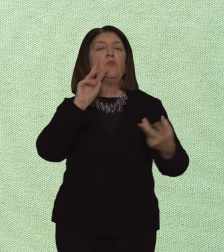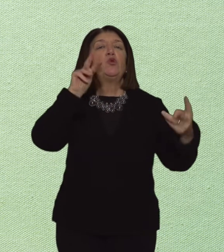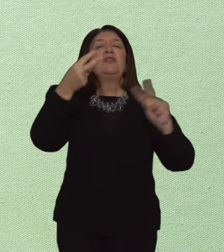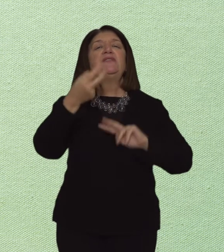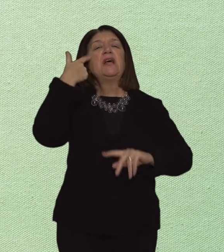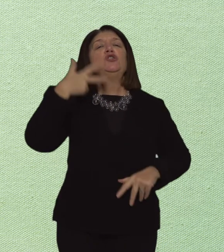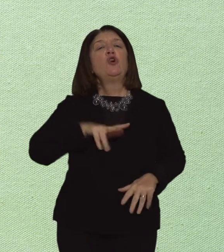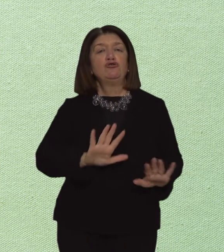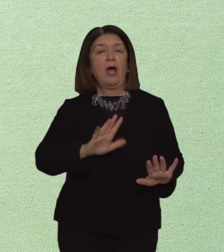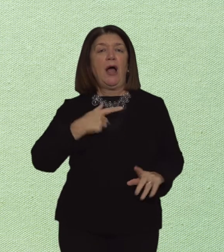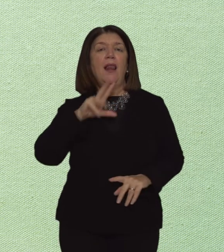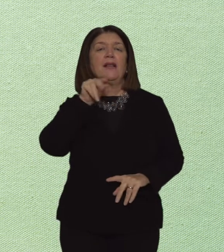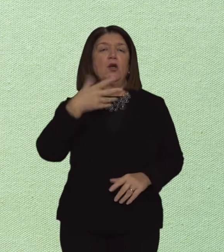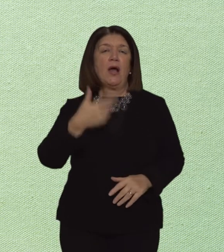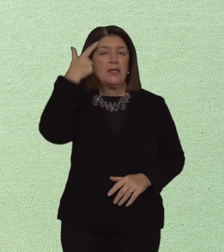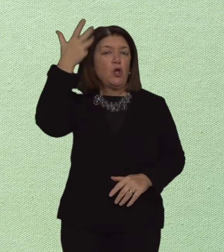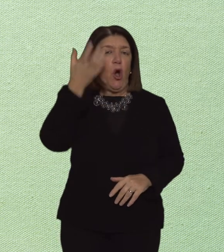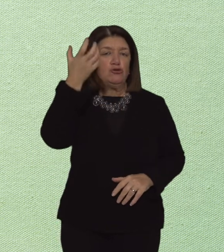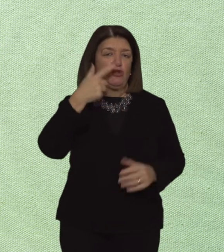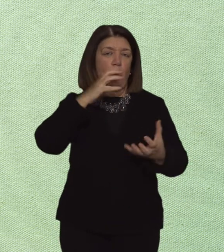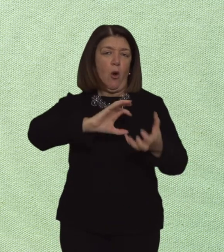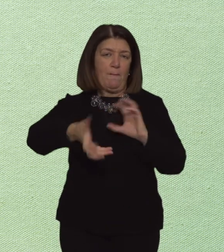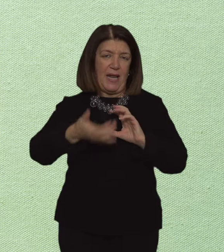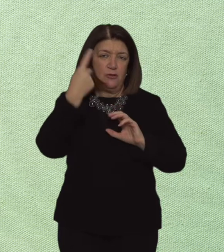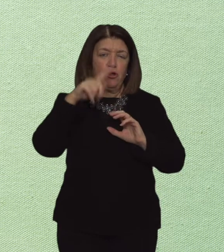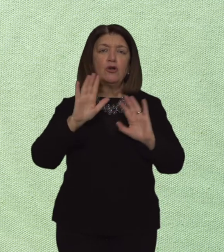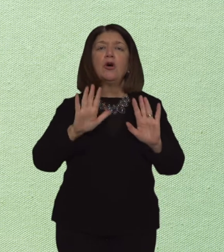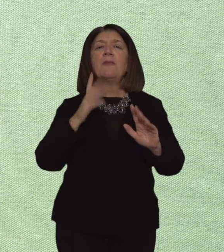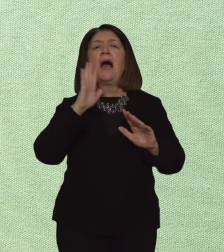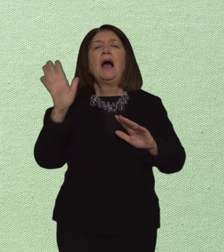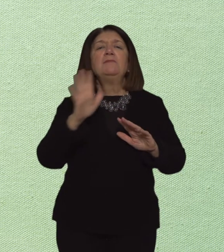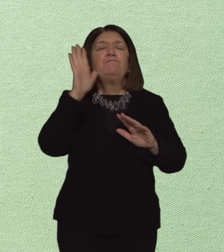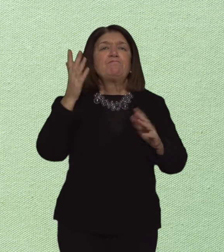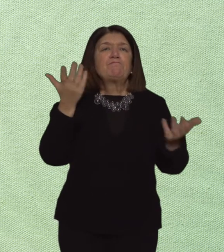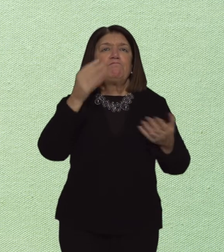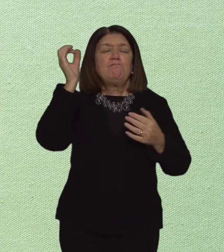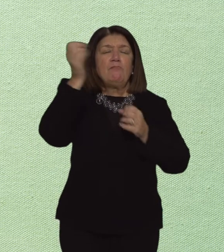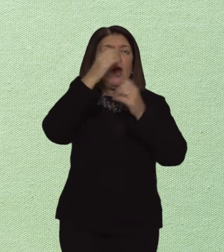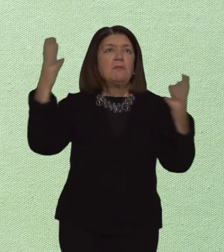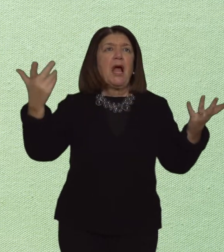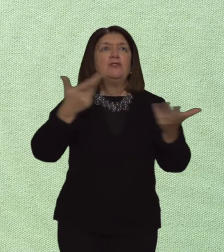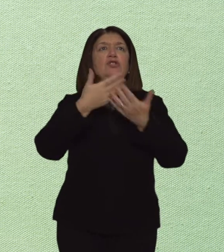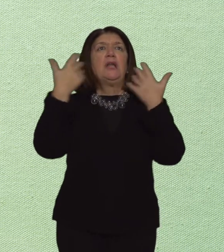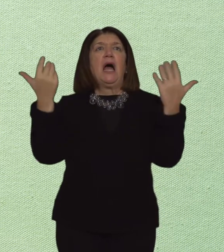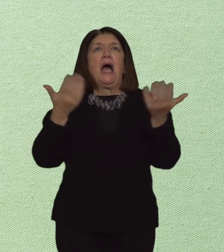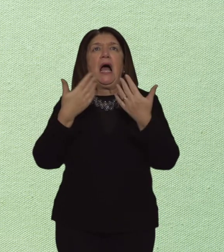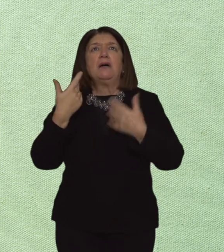come l'identità, immaginabile come statiche permanenti, probabilmente anche innate